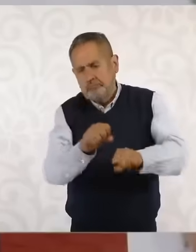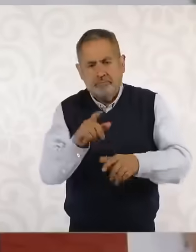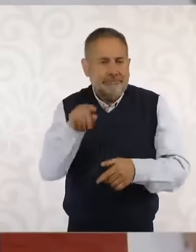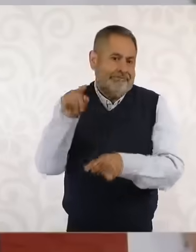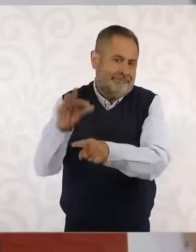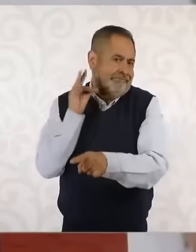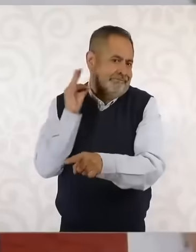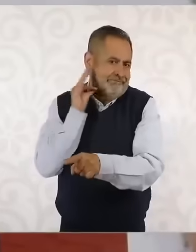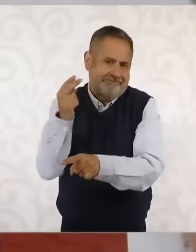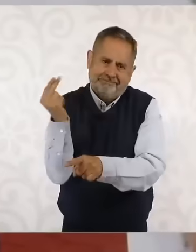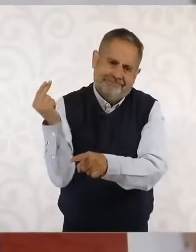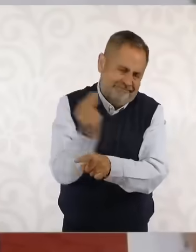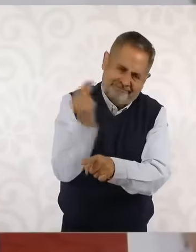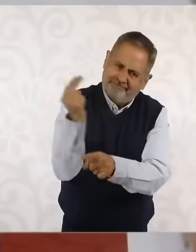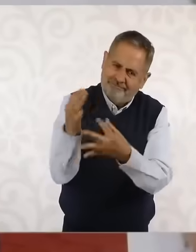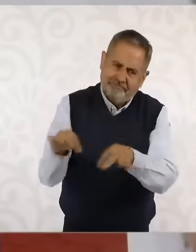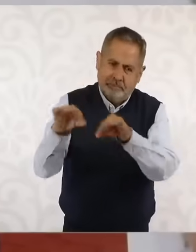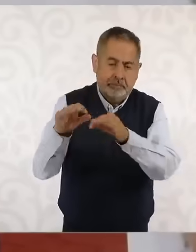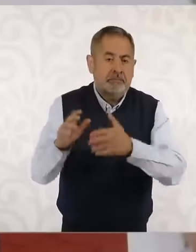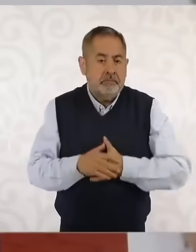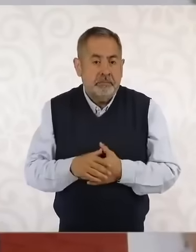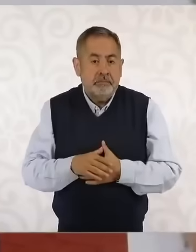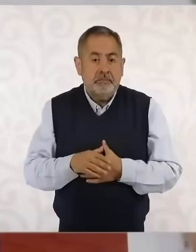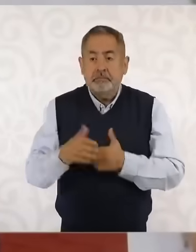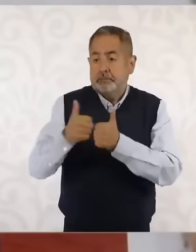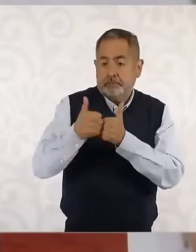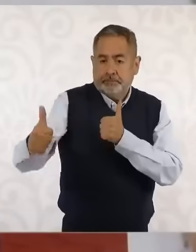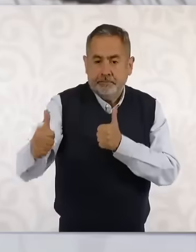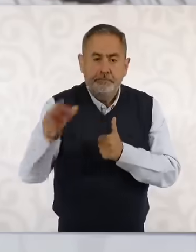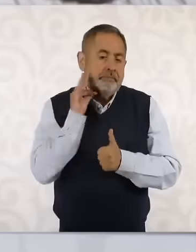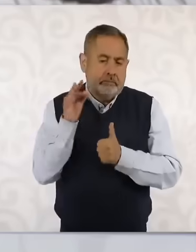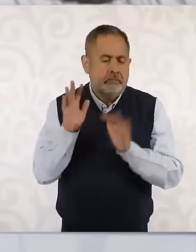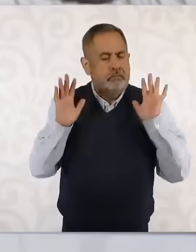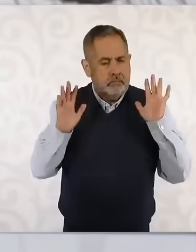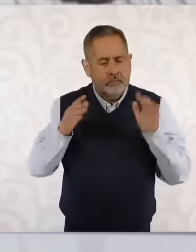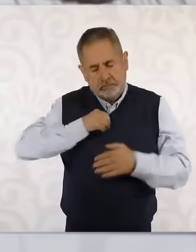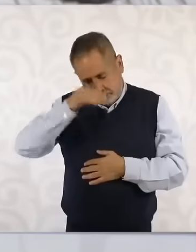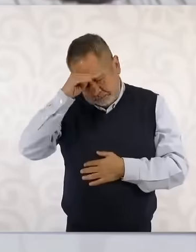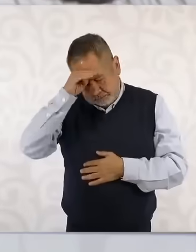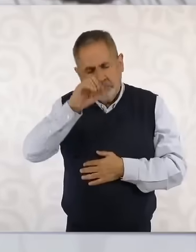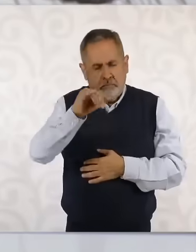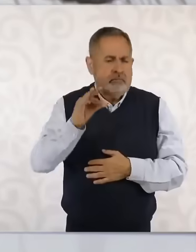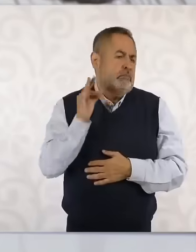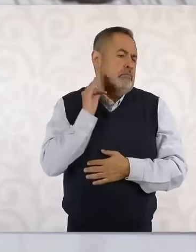La coordinación, aunque sea autónoma la fiscalía, siempre lo he pensado, entre la Secretaría de